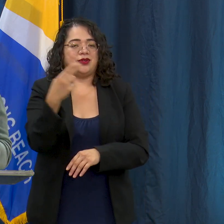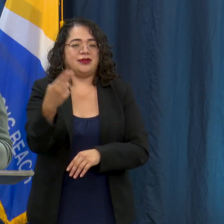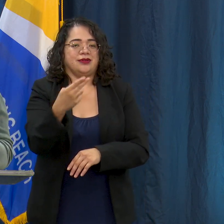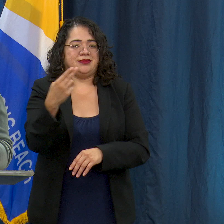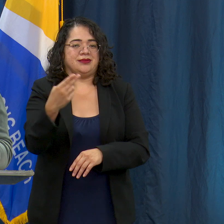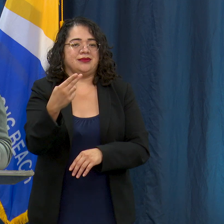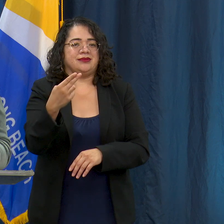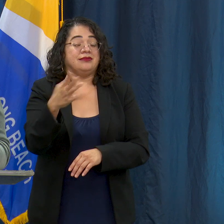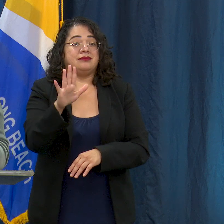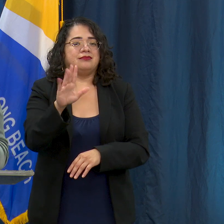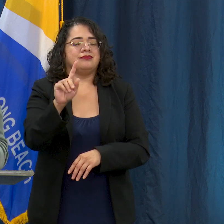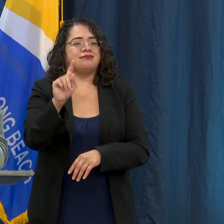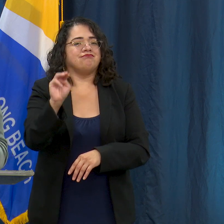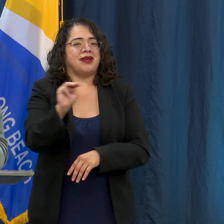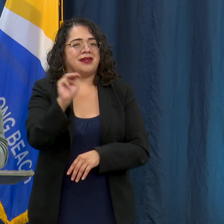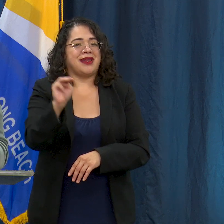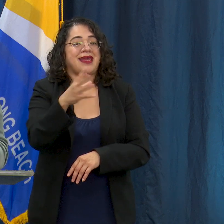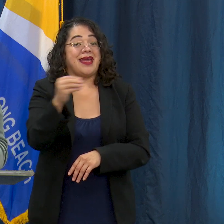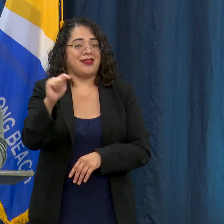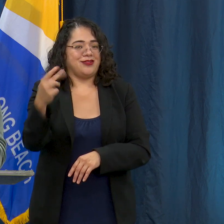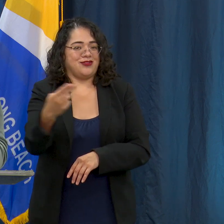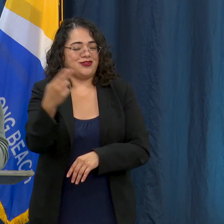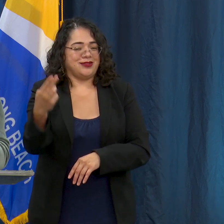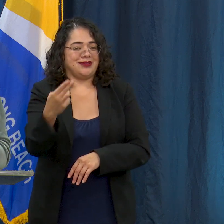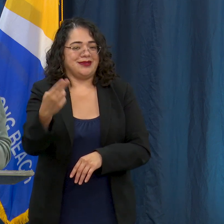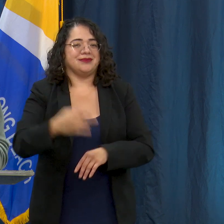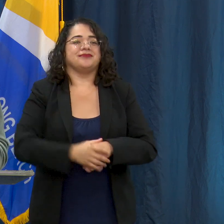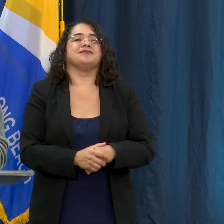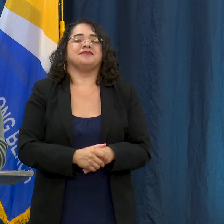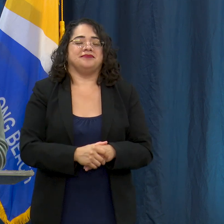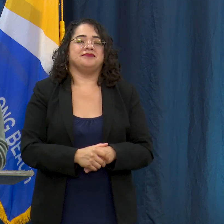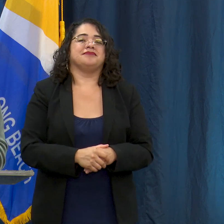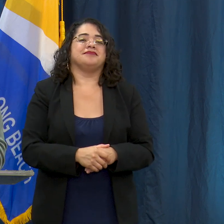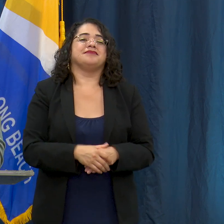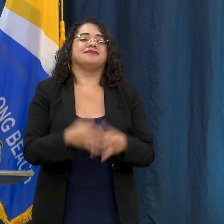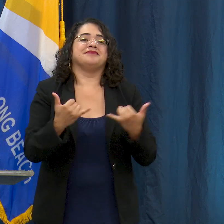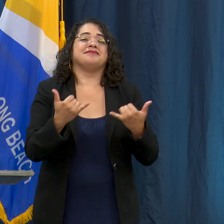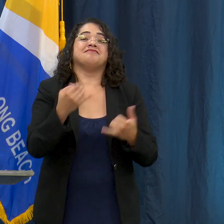empezar con nuestros nuestras números a parte de tres mil Cuarenta dose